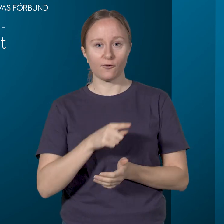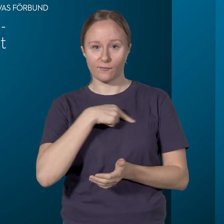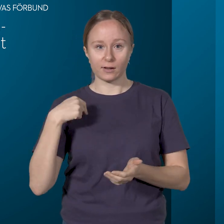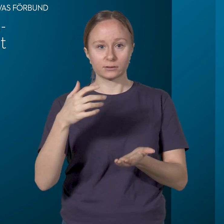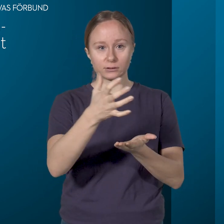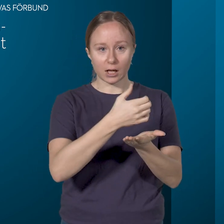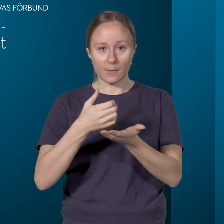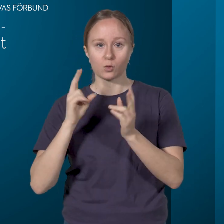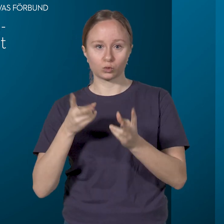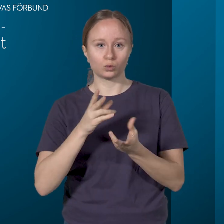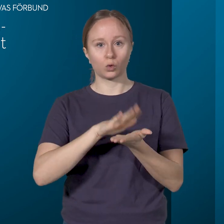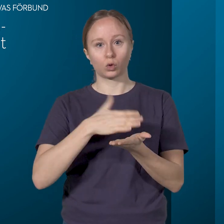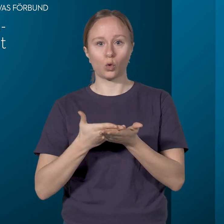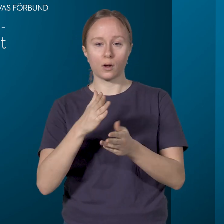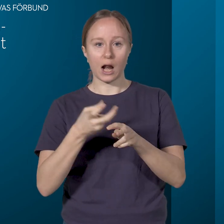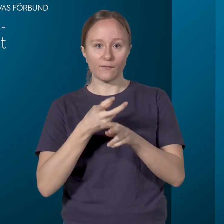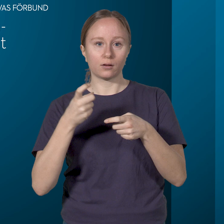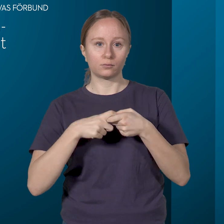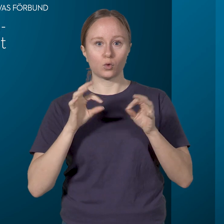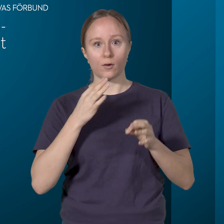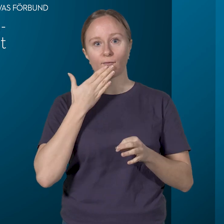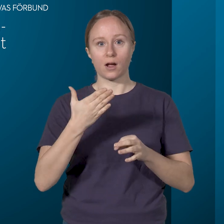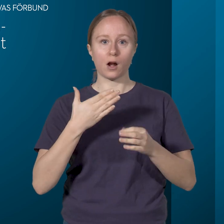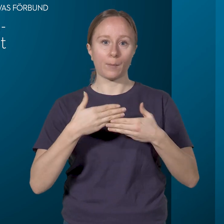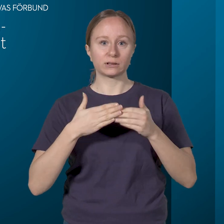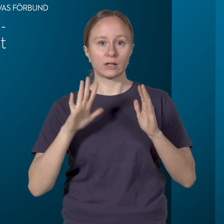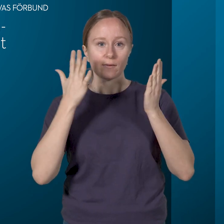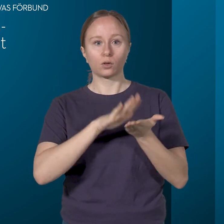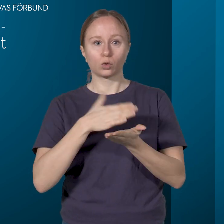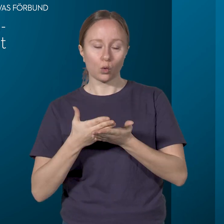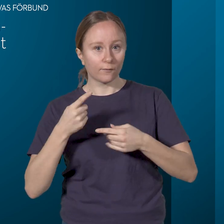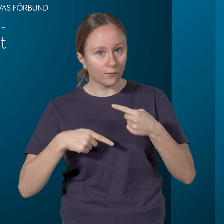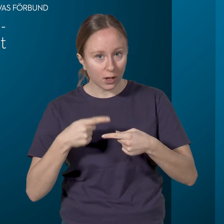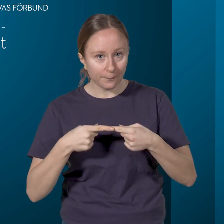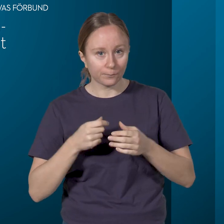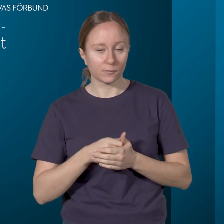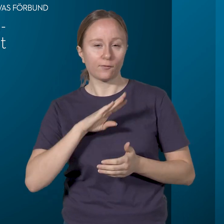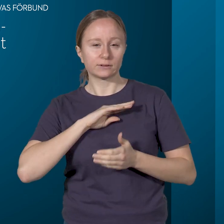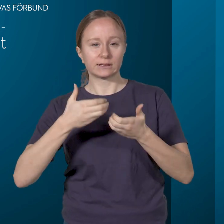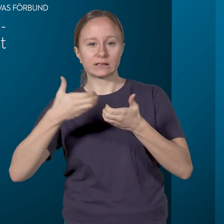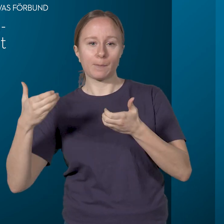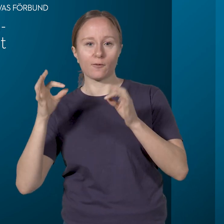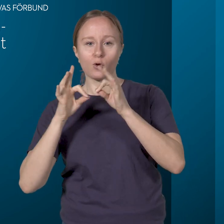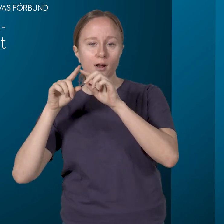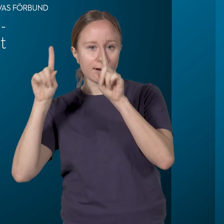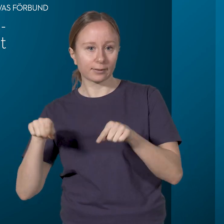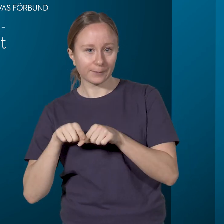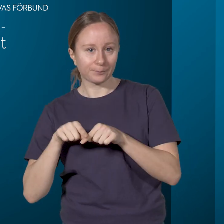Vi samlar också tolkarnas erfarenheter av hur väl arbetslivstolkning fungerar - genom en separat enkät.